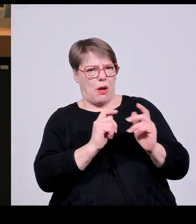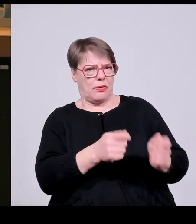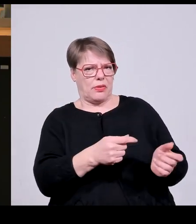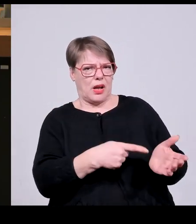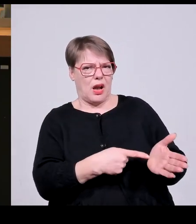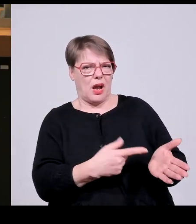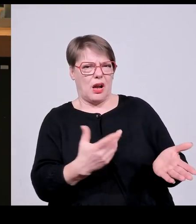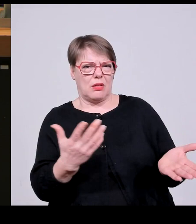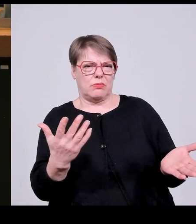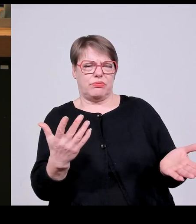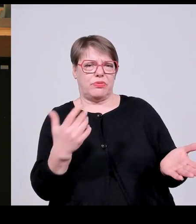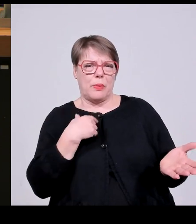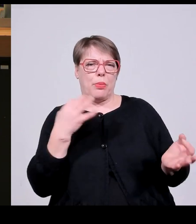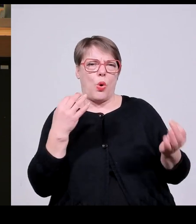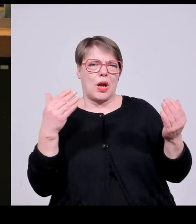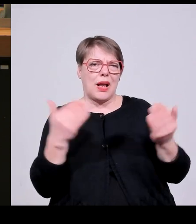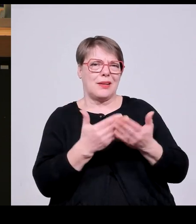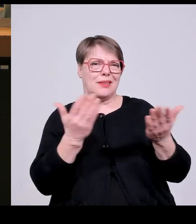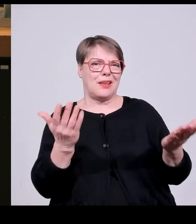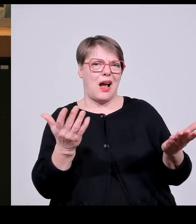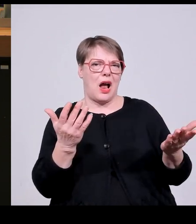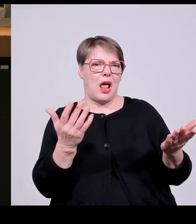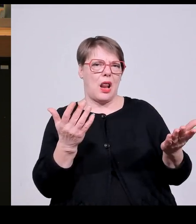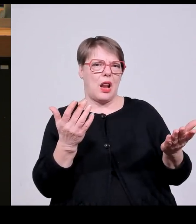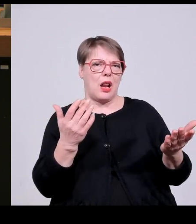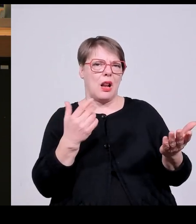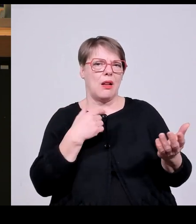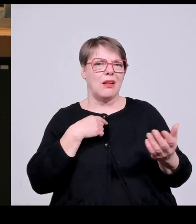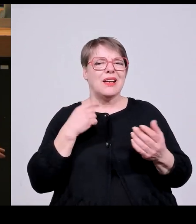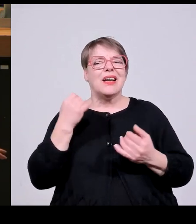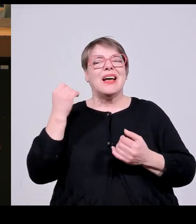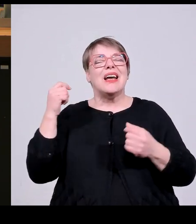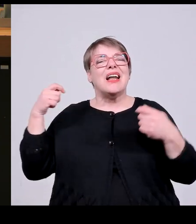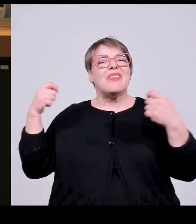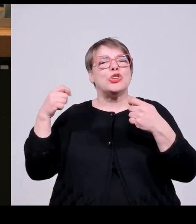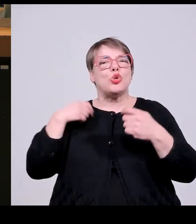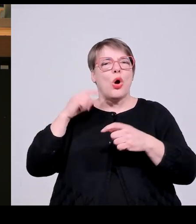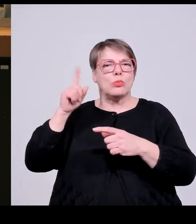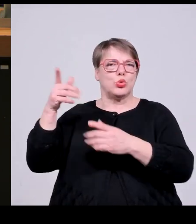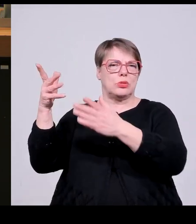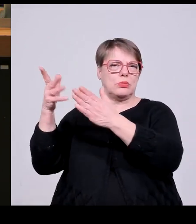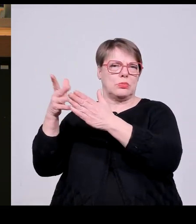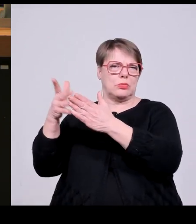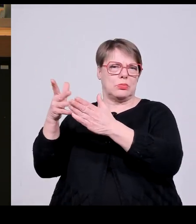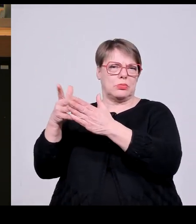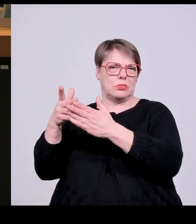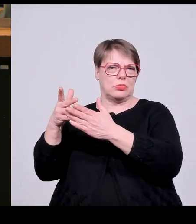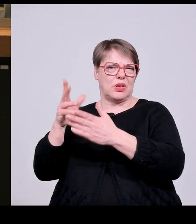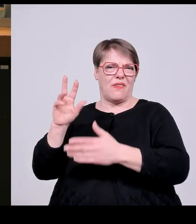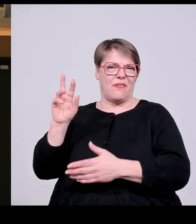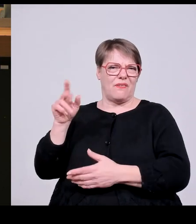wie Sie sie vorschlagen, ist einfach nur abenteuerlich. Eigentlich wollen sie aber nur das Tempelhofer-Feld-Gesetz